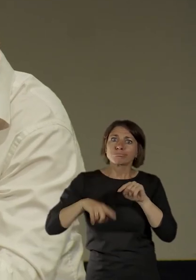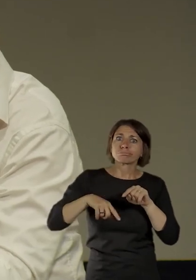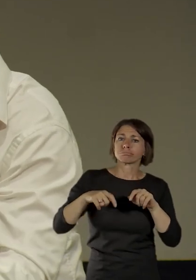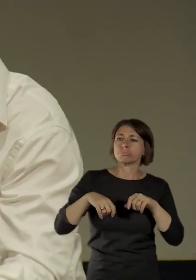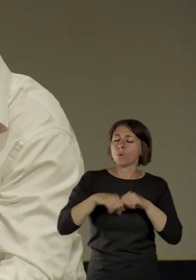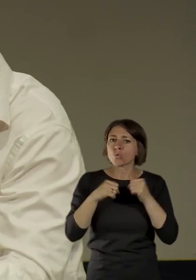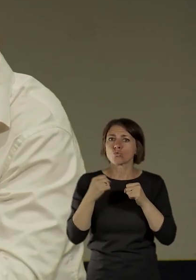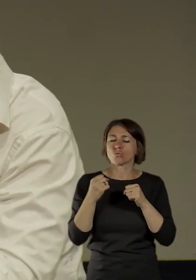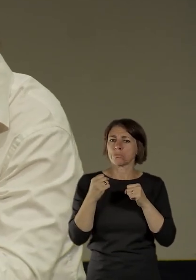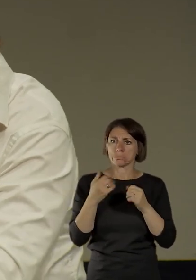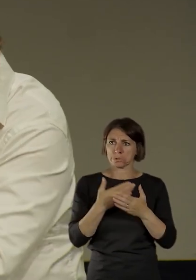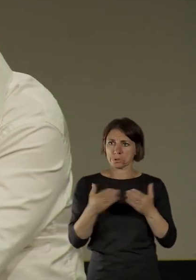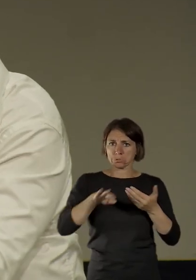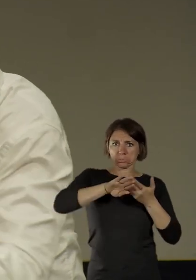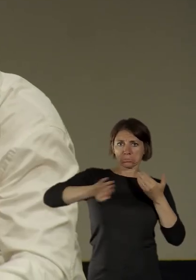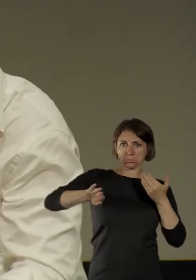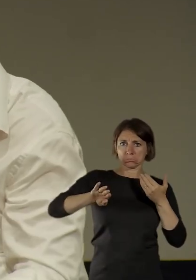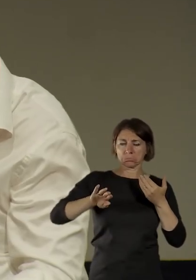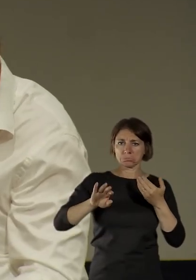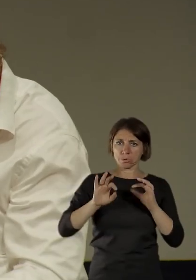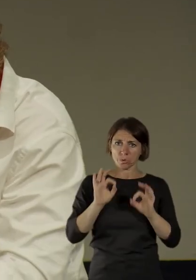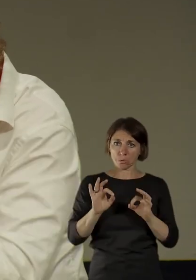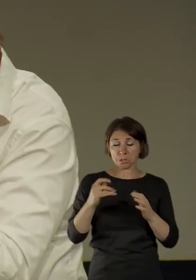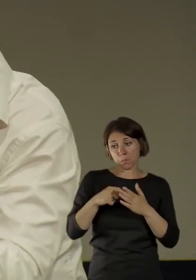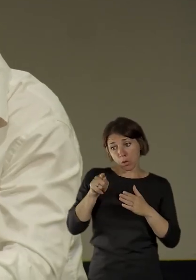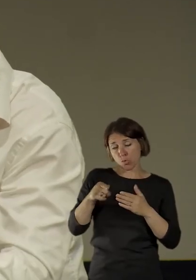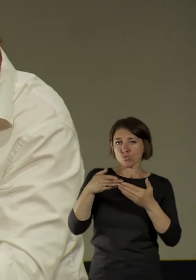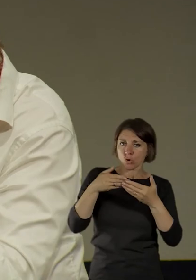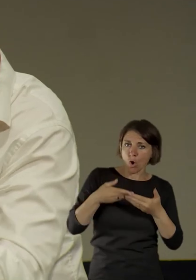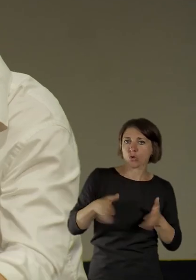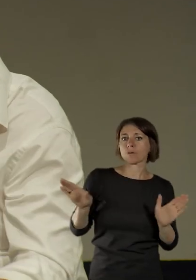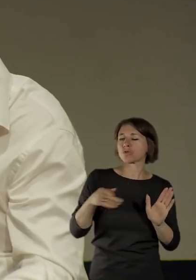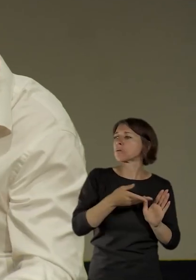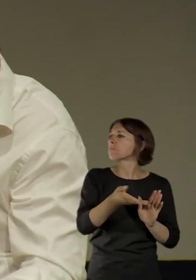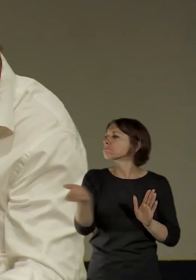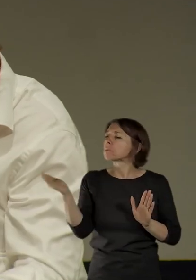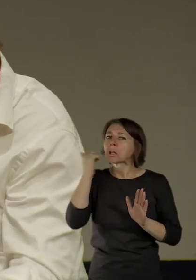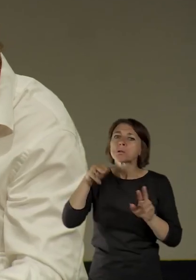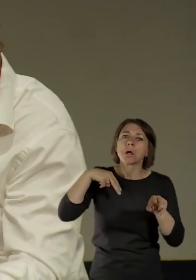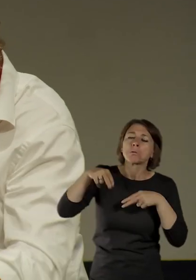bez strachu v rámci veřejných debat udělat nějaký materiál, který řekne: